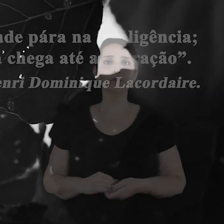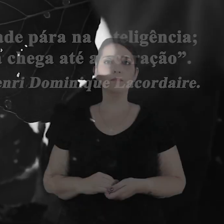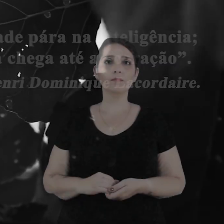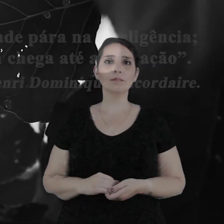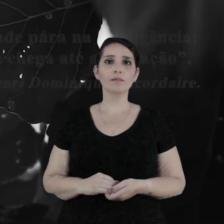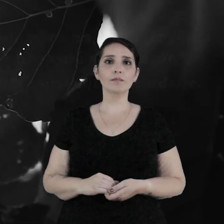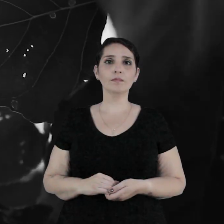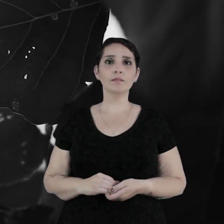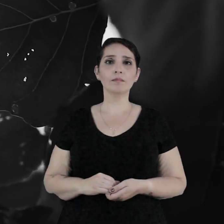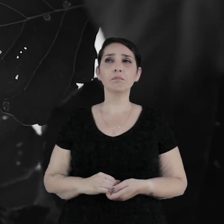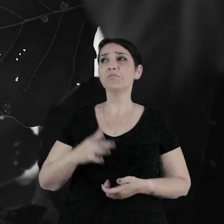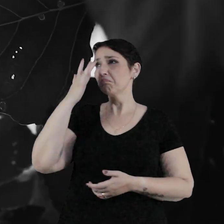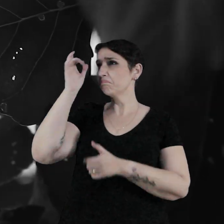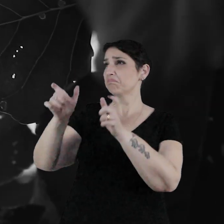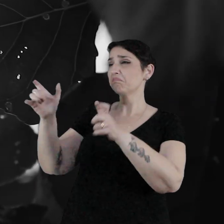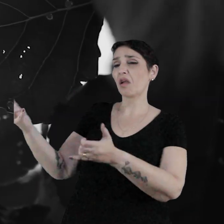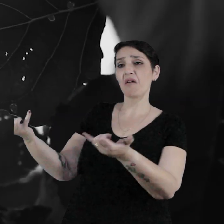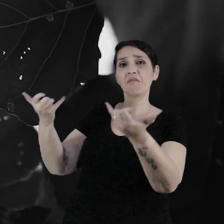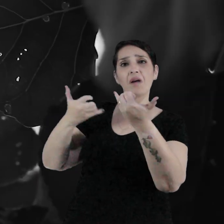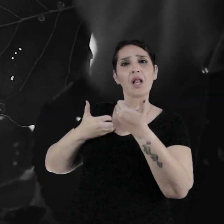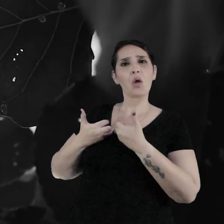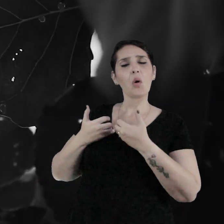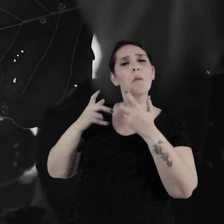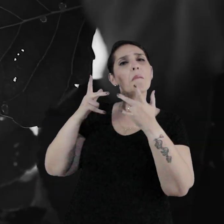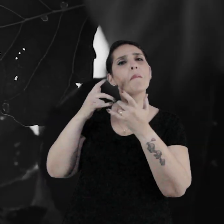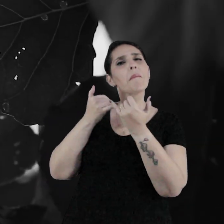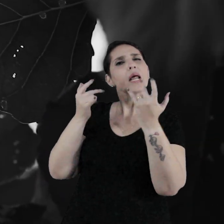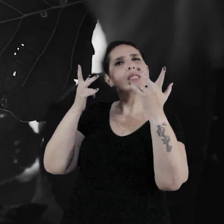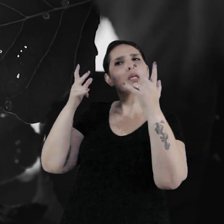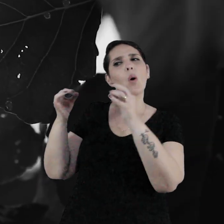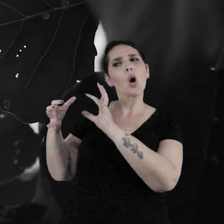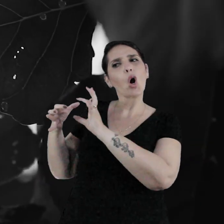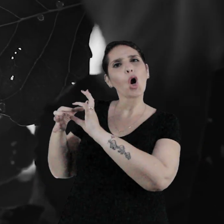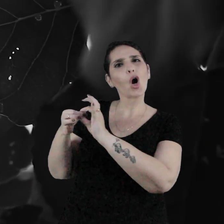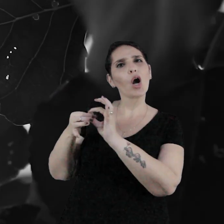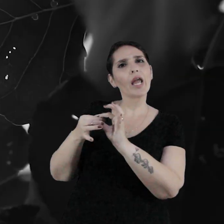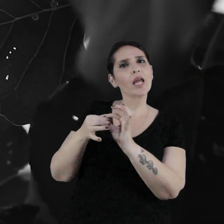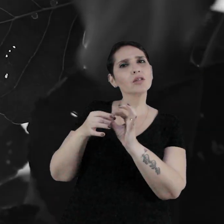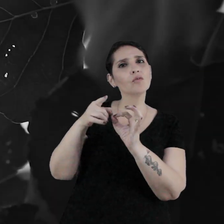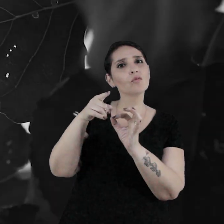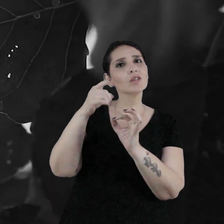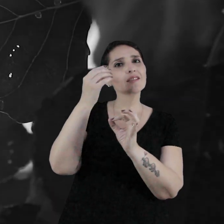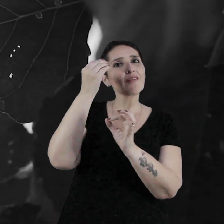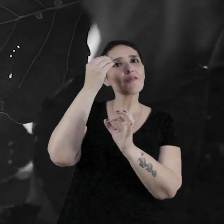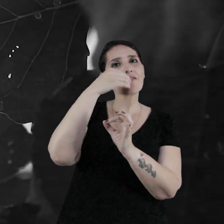Disseram lhe que, como uma corrente, você é tão fraco quanto o seu elo mais fraco.